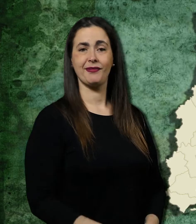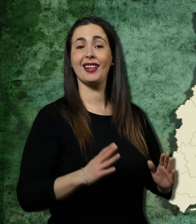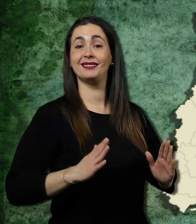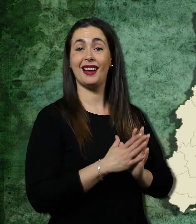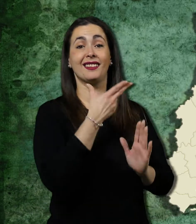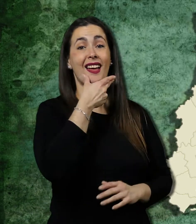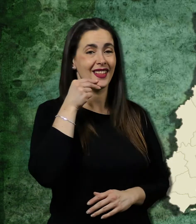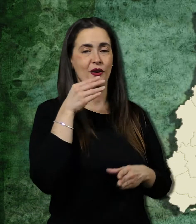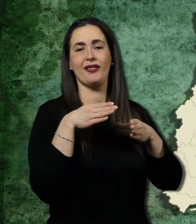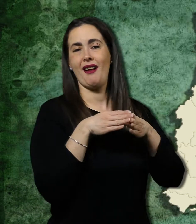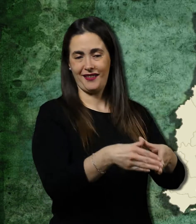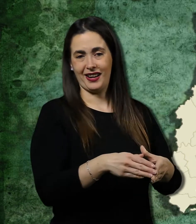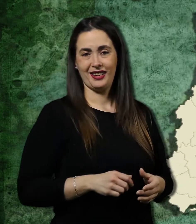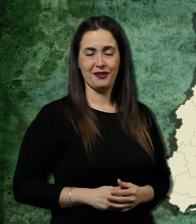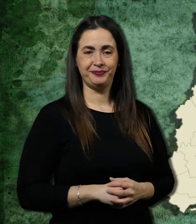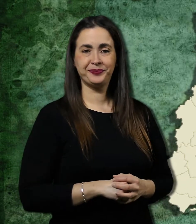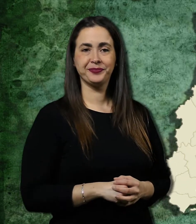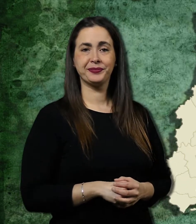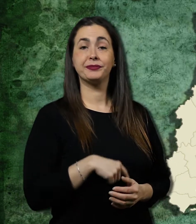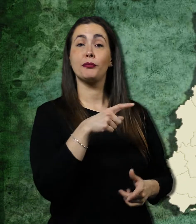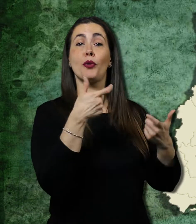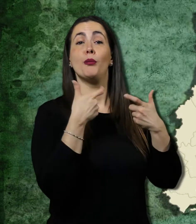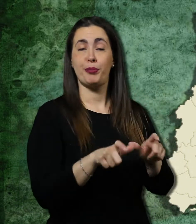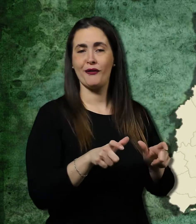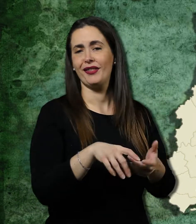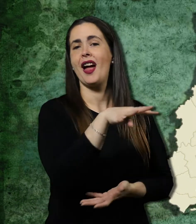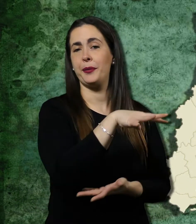SANT ANDREU DE LA BARCA Província de Barcelona.